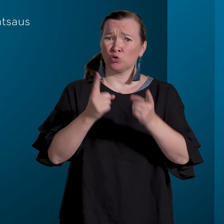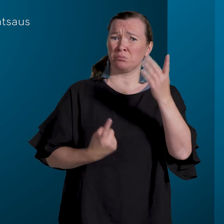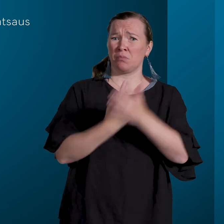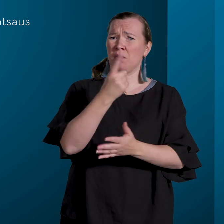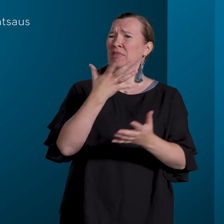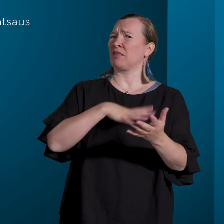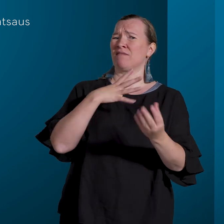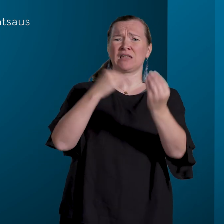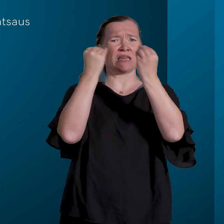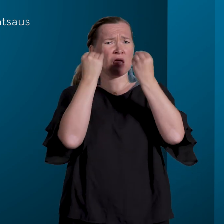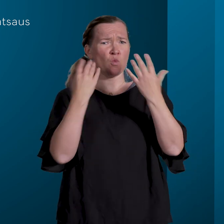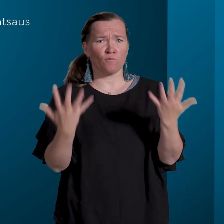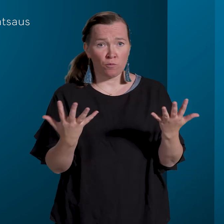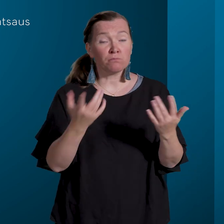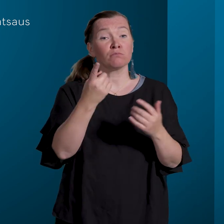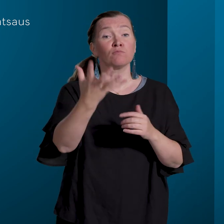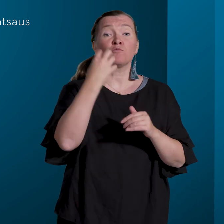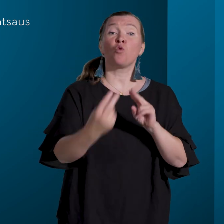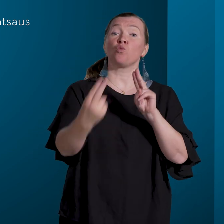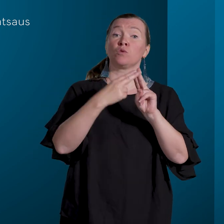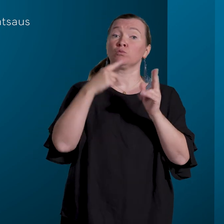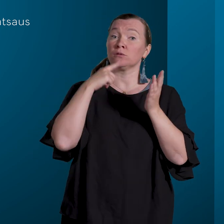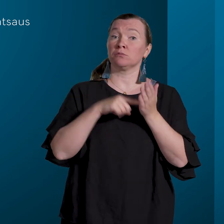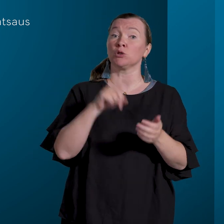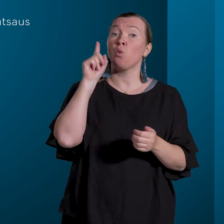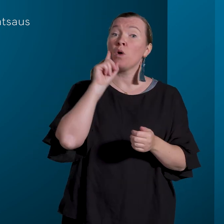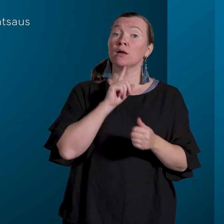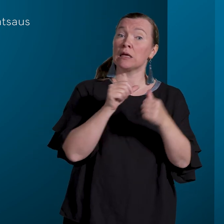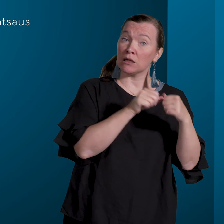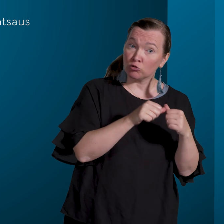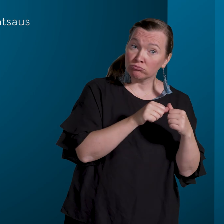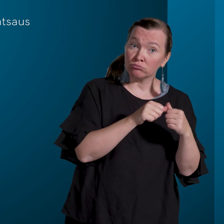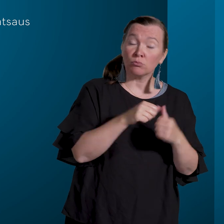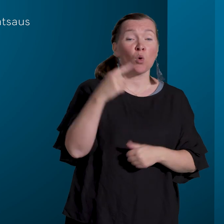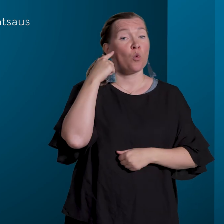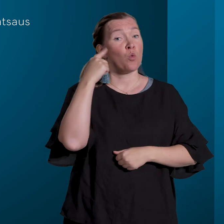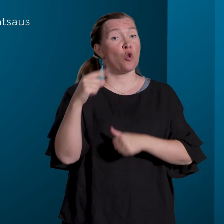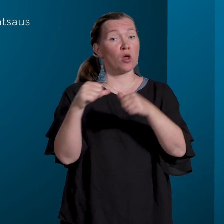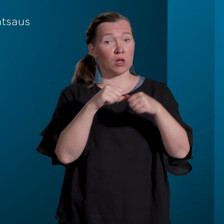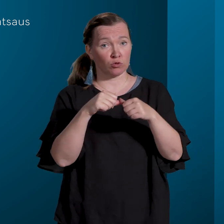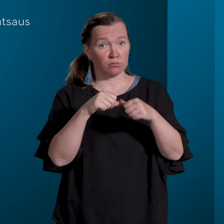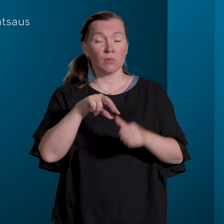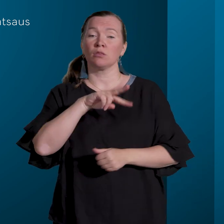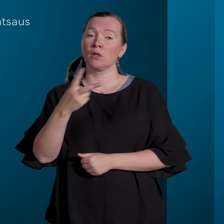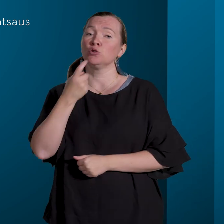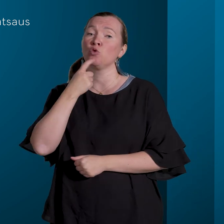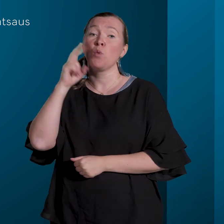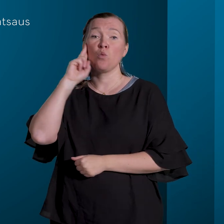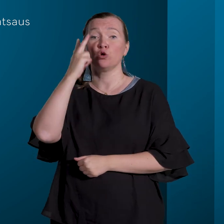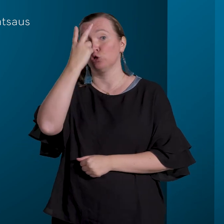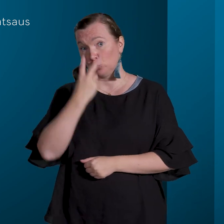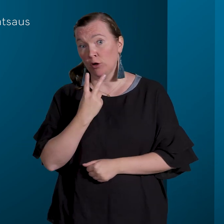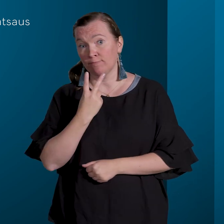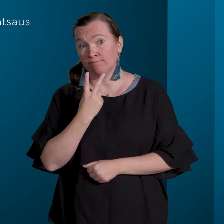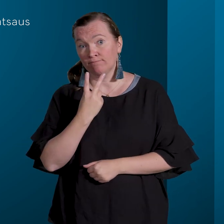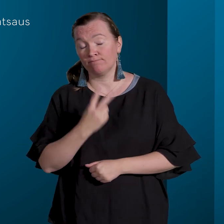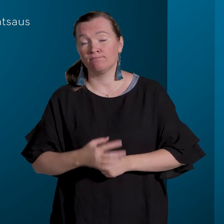Neuvoja saat mm. Kuurojen Liitosta, Kuuloliitosta tai Suomen Kuurosokeista.